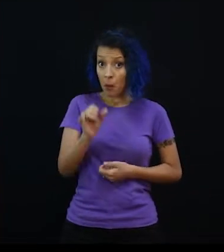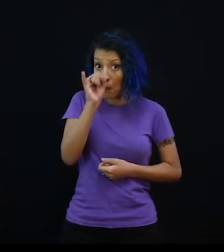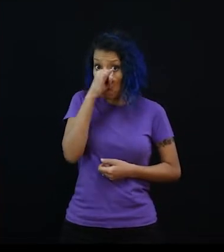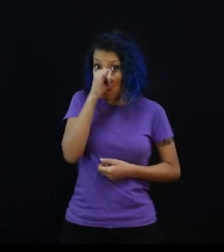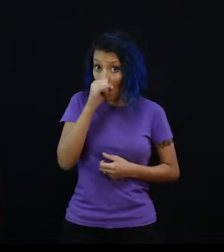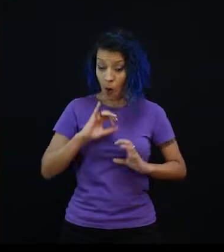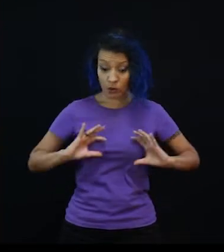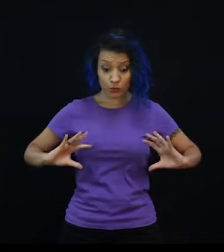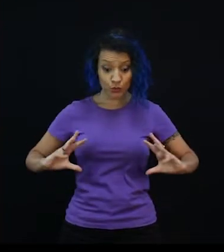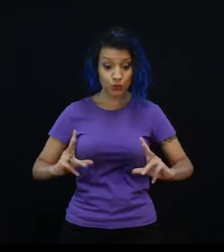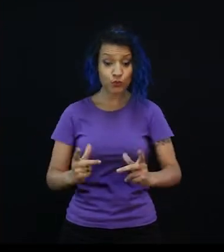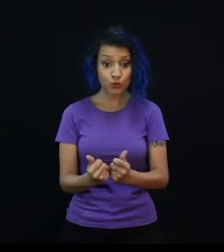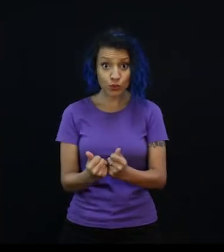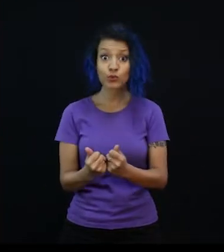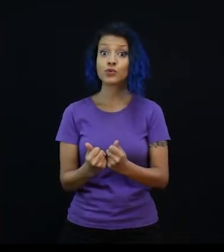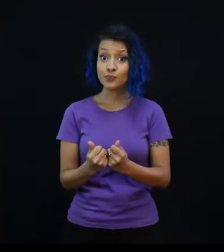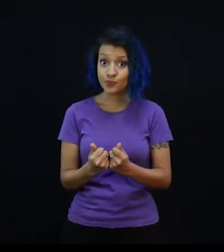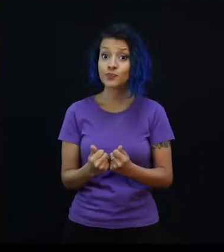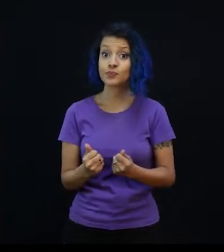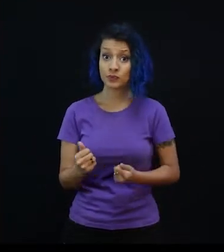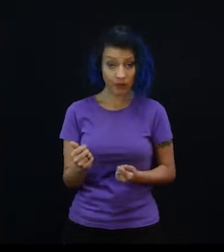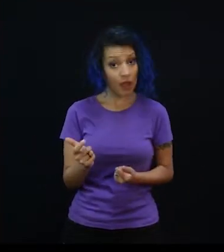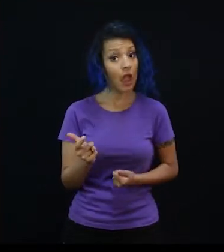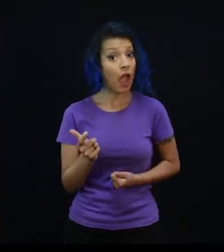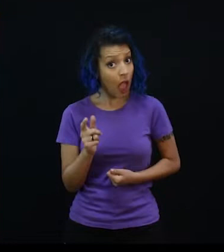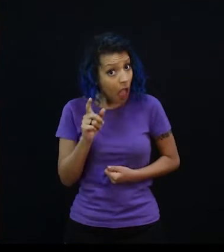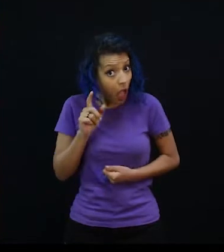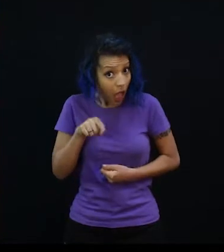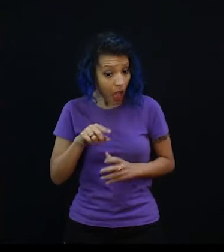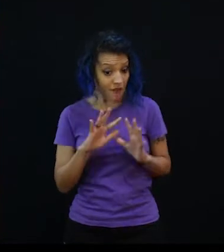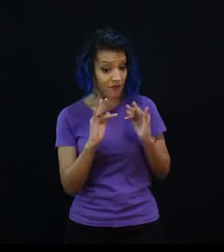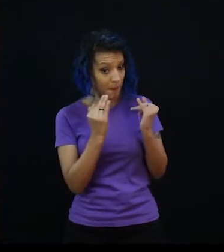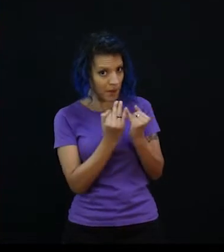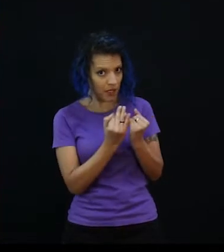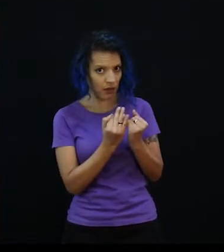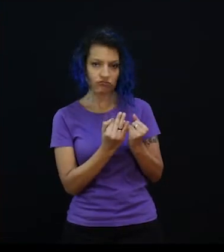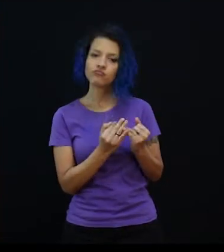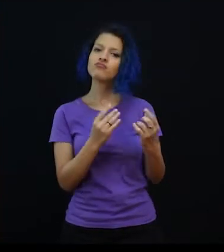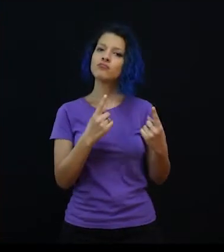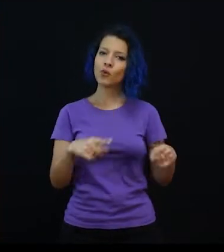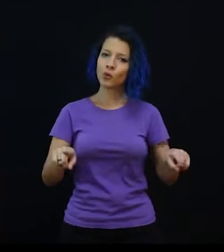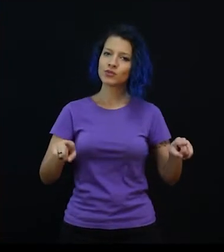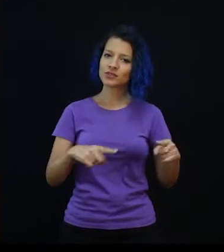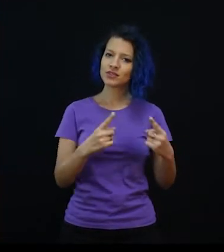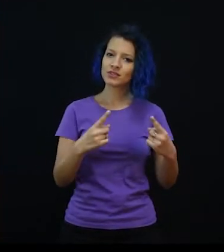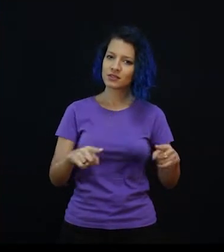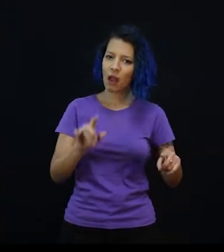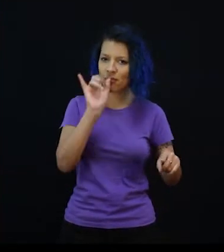Estes porcos, além de ser a família musical, a orquestra porcaria,